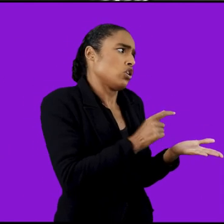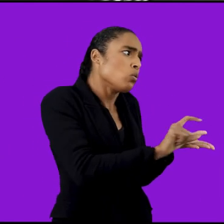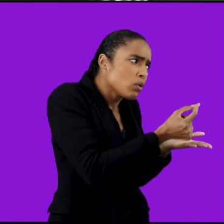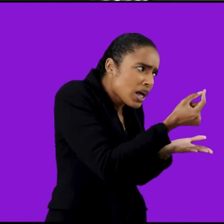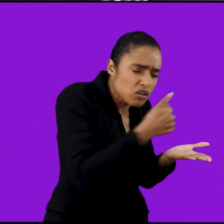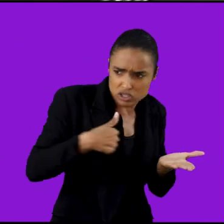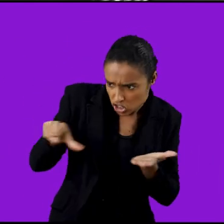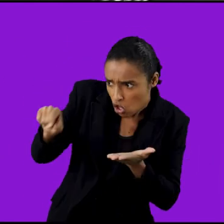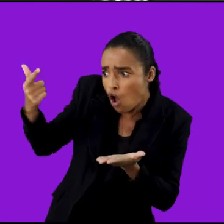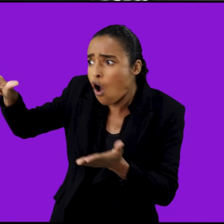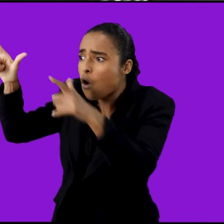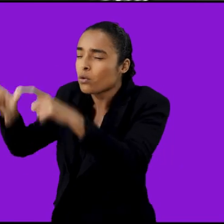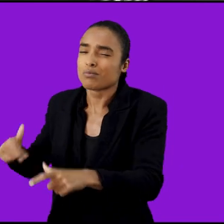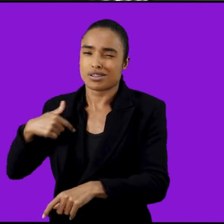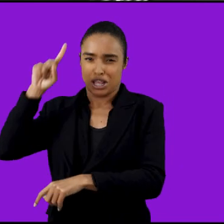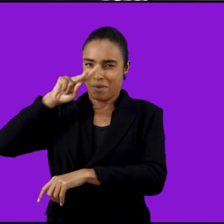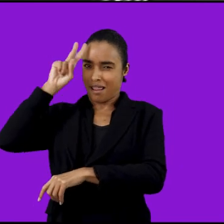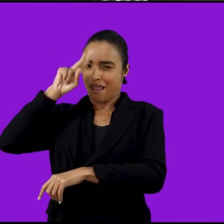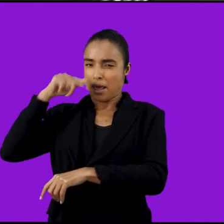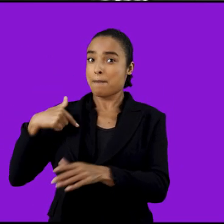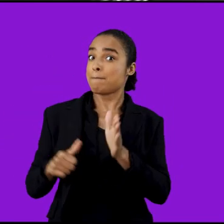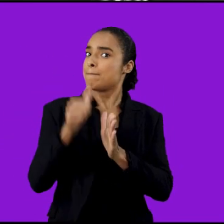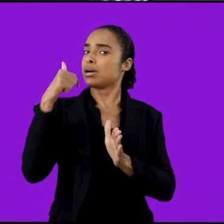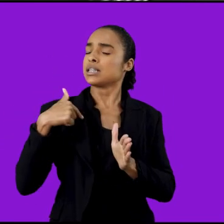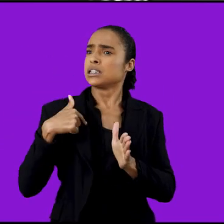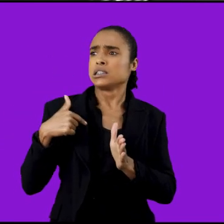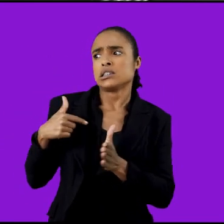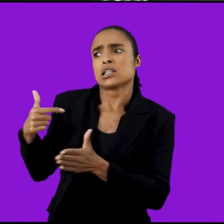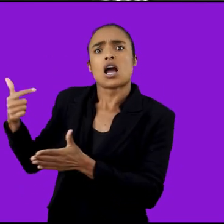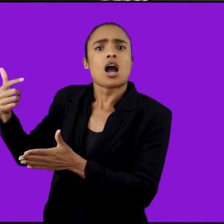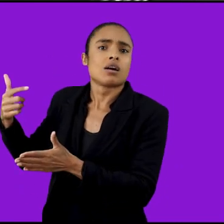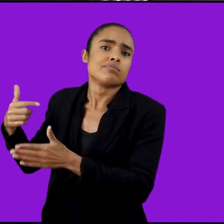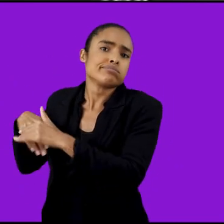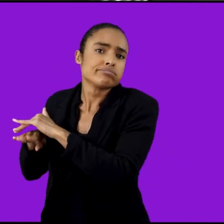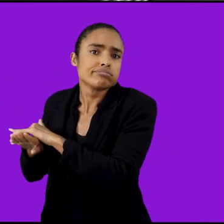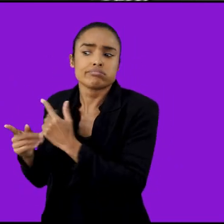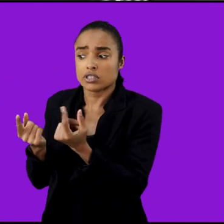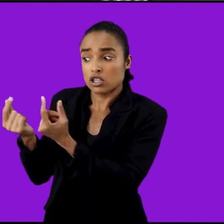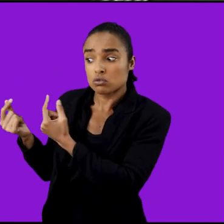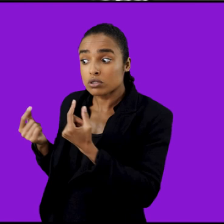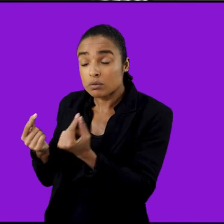dá pra você escolher outro lugar?”. Eu lembro. Nunca vou me esquecer. Quando veio a primeira vez. Eu juntei dinheiro pra fazer a feira no Anhembi vendendo quentão e vinho